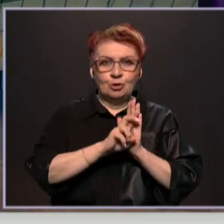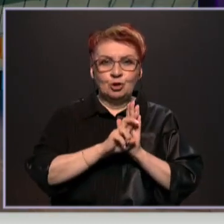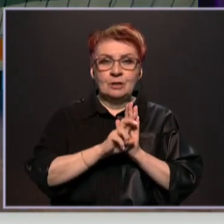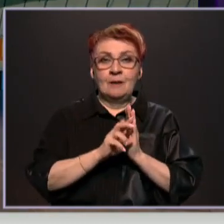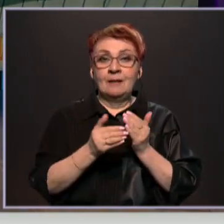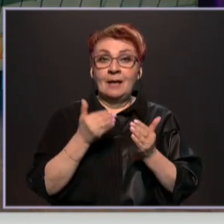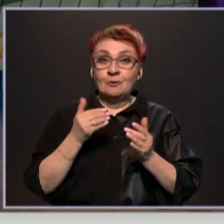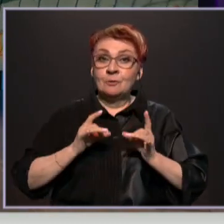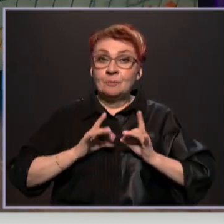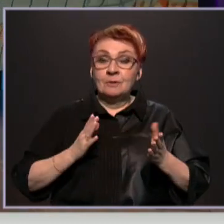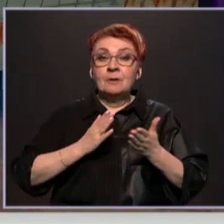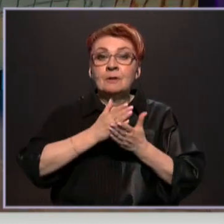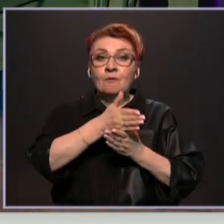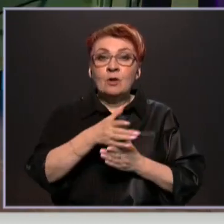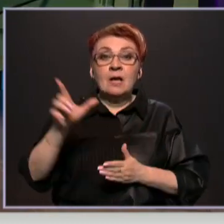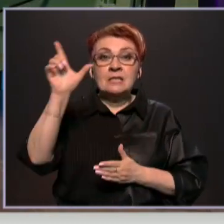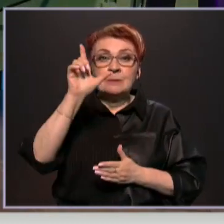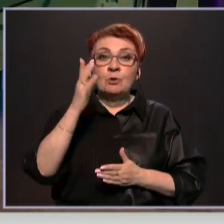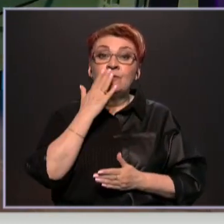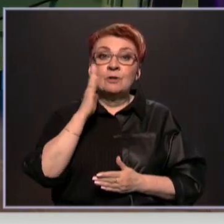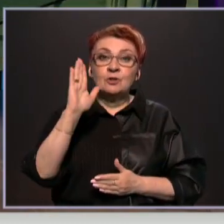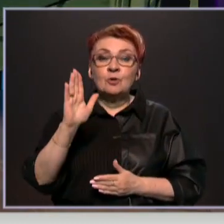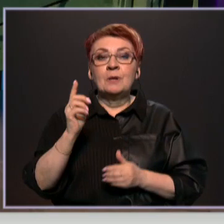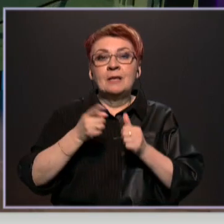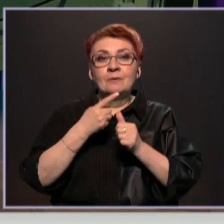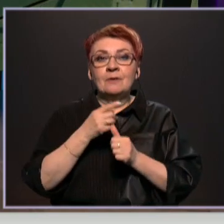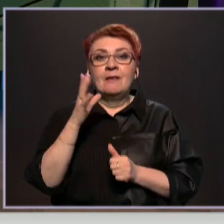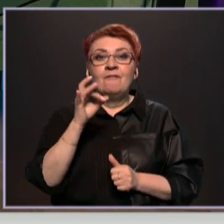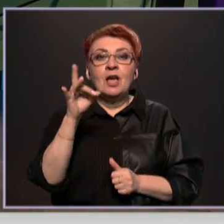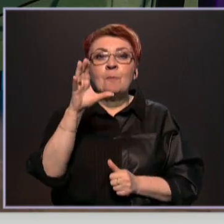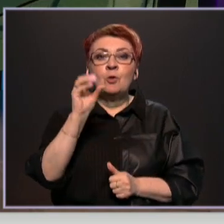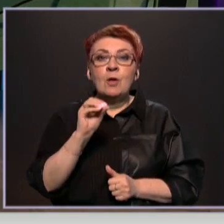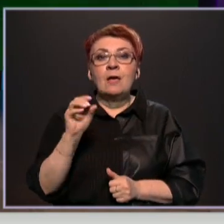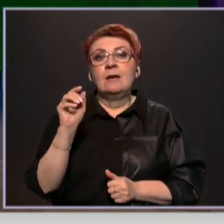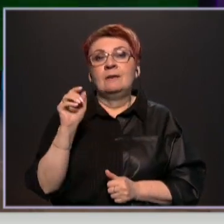праздников хода Господнего Иерусалим именуемого в народе вербным воскресением архиепископ